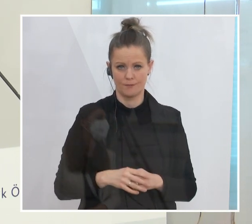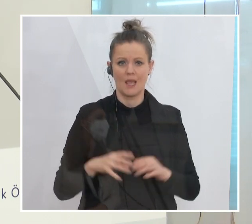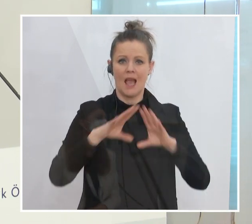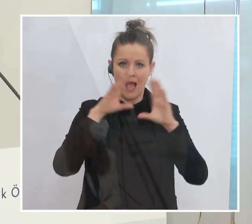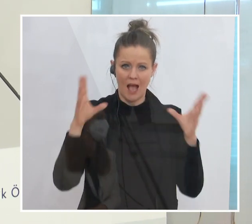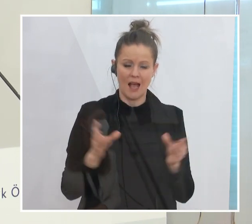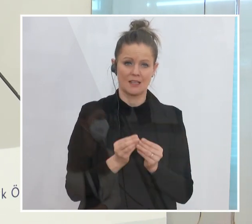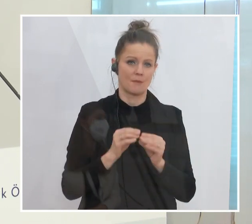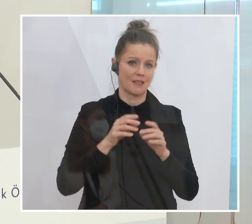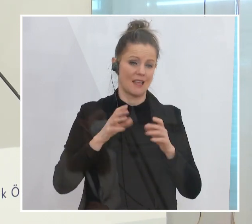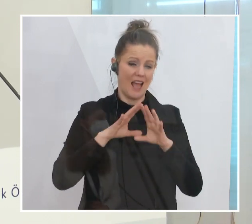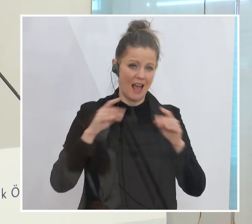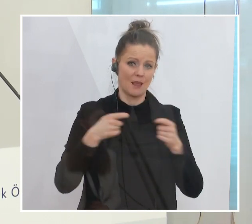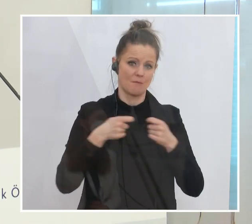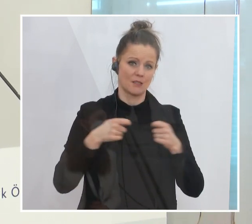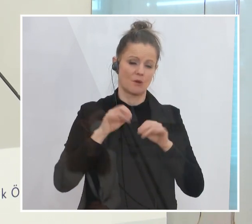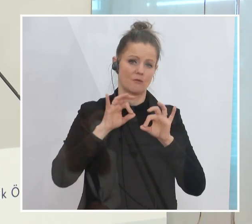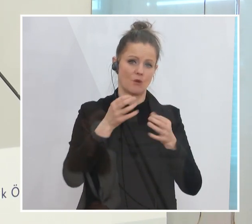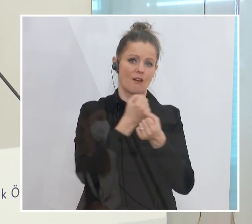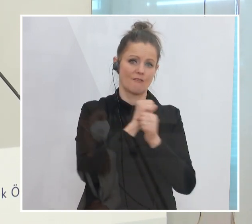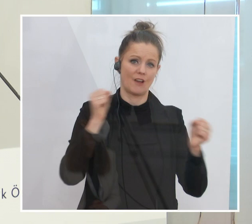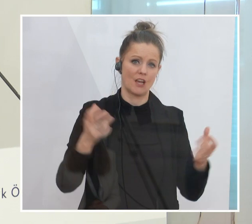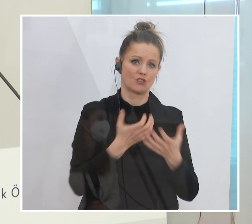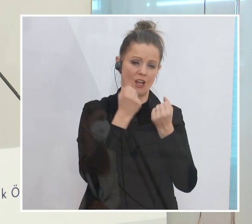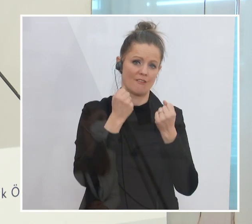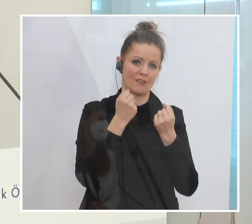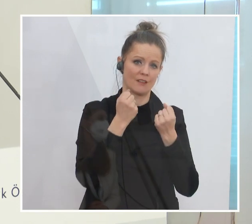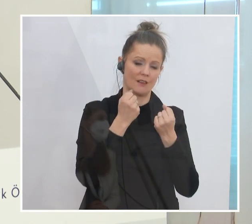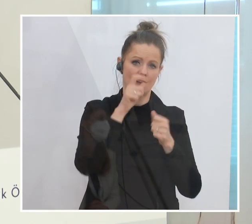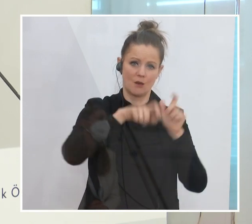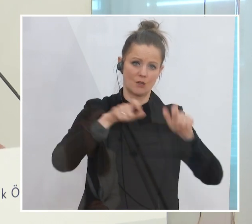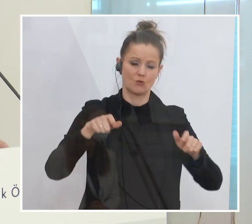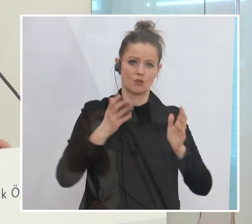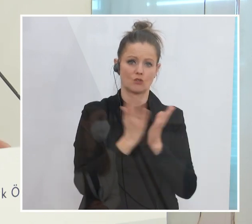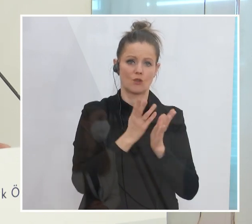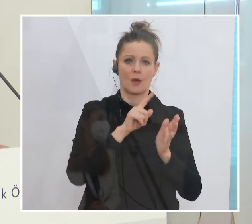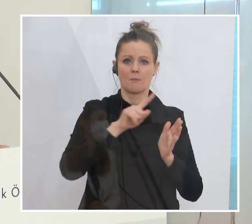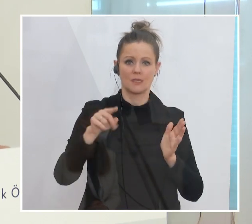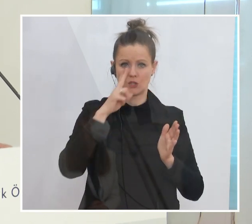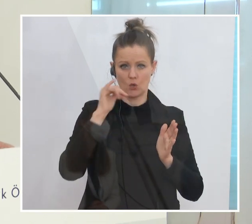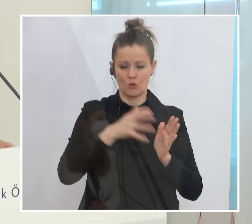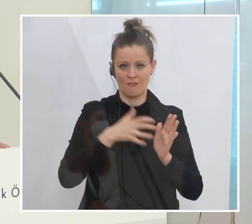alle Maßnahmen für die Freischaffenden bereits bis Juni verlängert. Also diese Sicherheit gibt es,